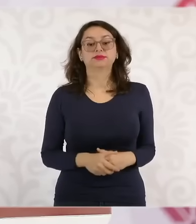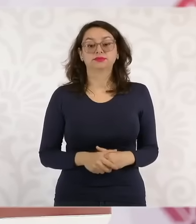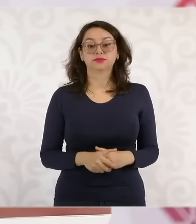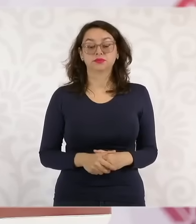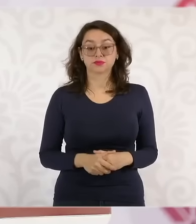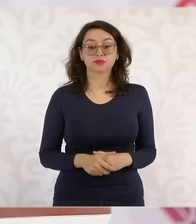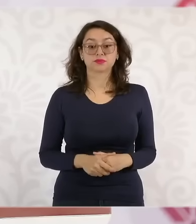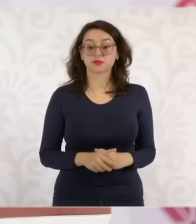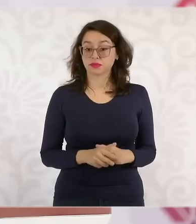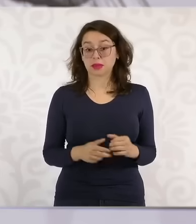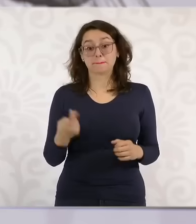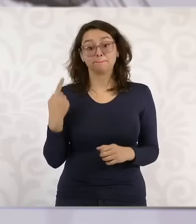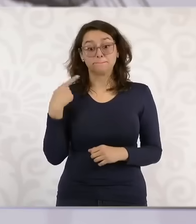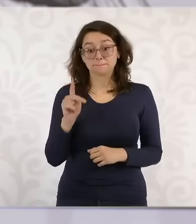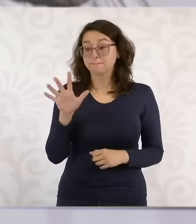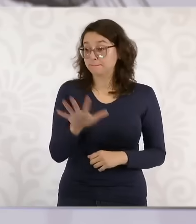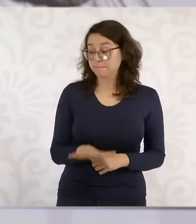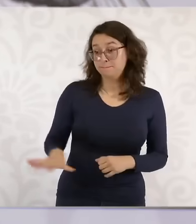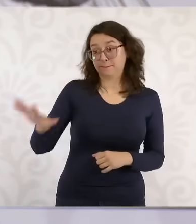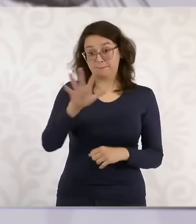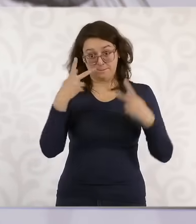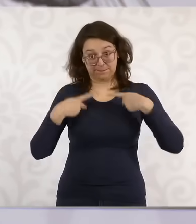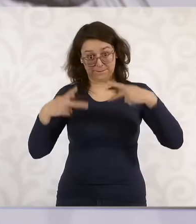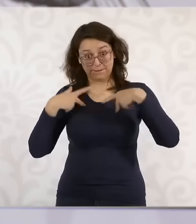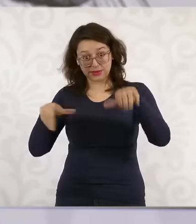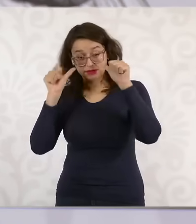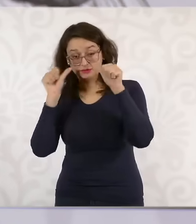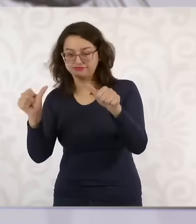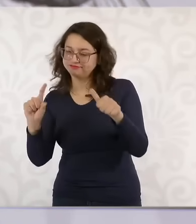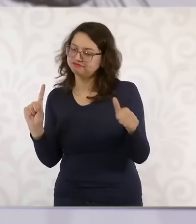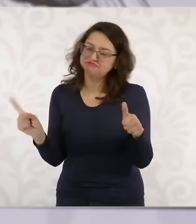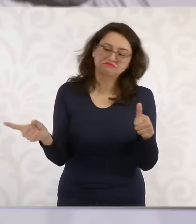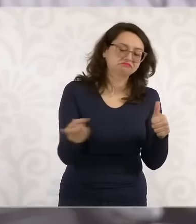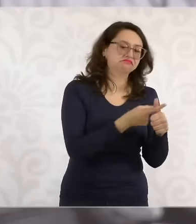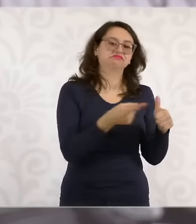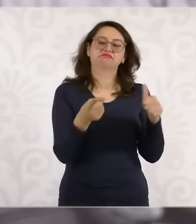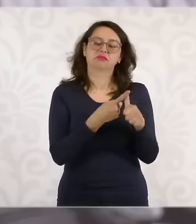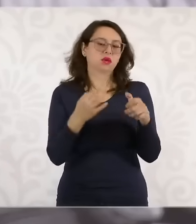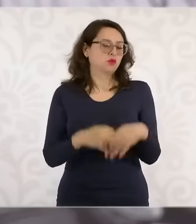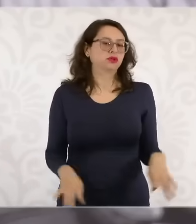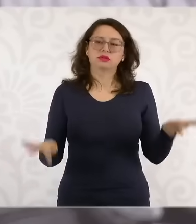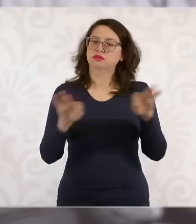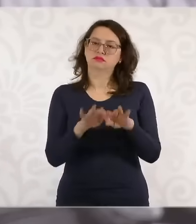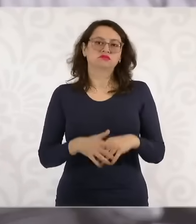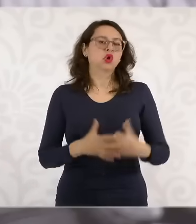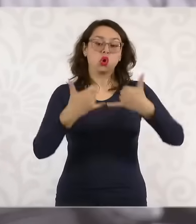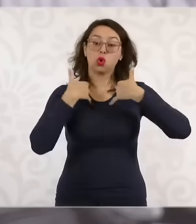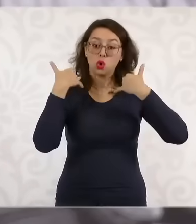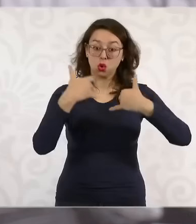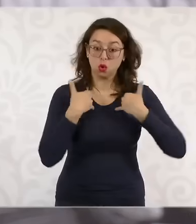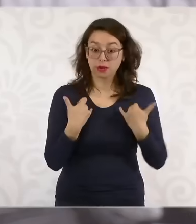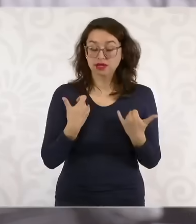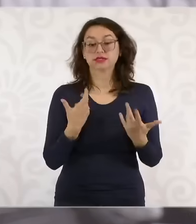atención a las causas es también una prioridad, la atención a nuestros jóvenes para evitar que caigan